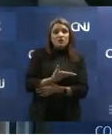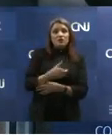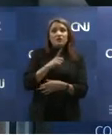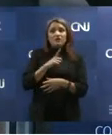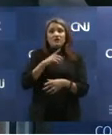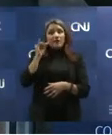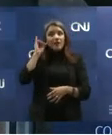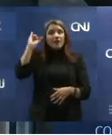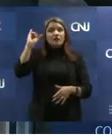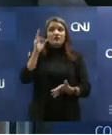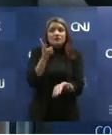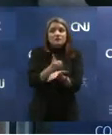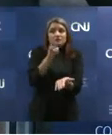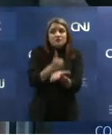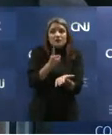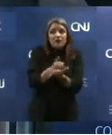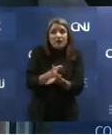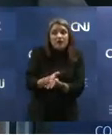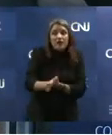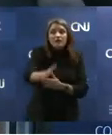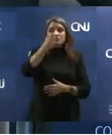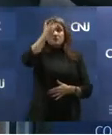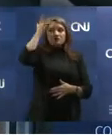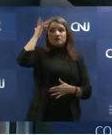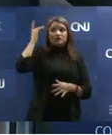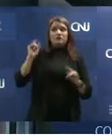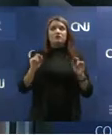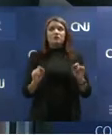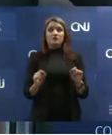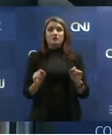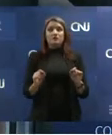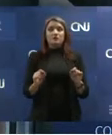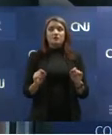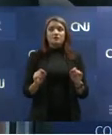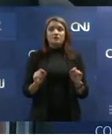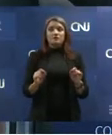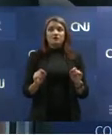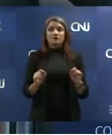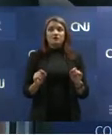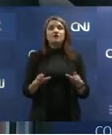Então, eu creio que, apesar da muito bem sustentada tese do Dr.